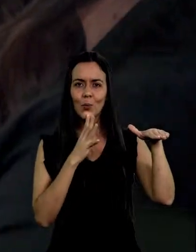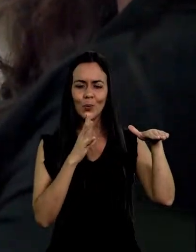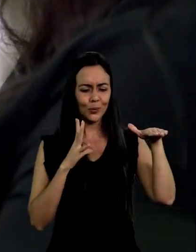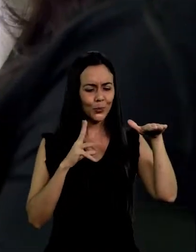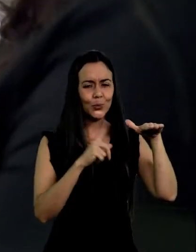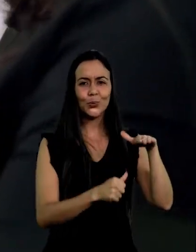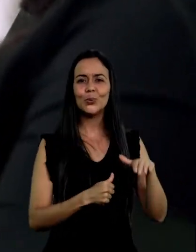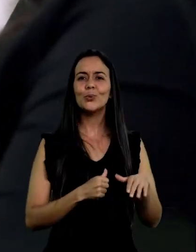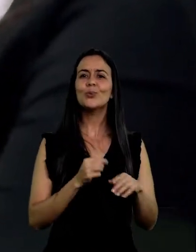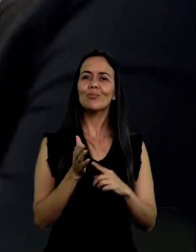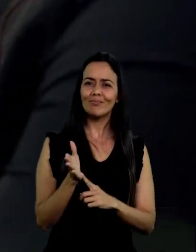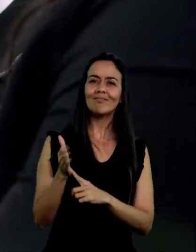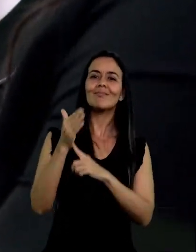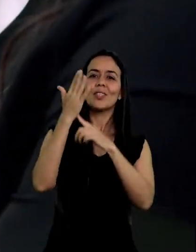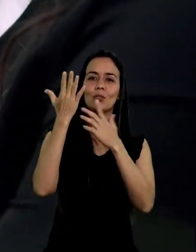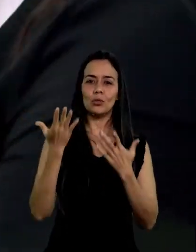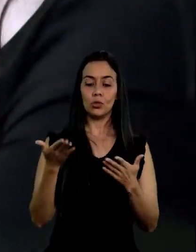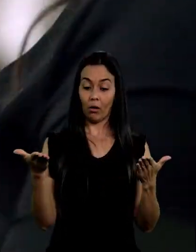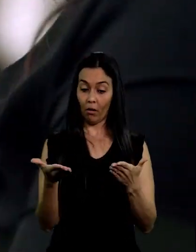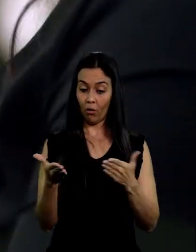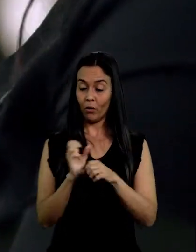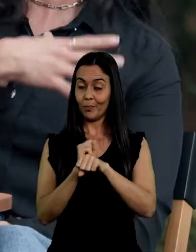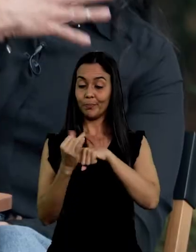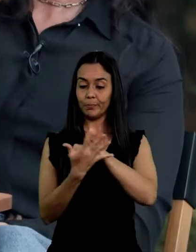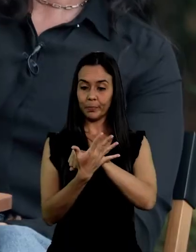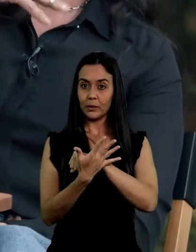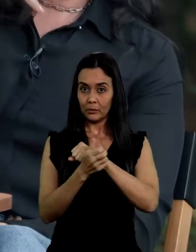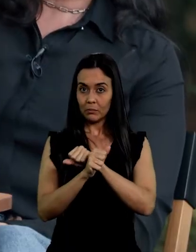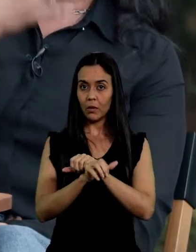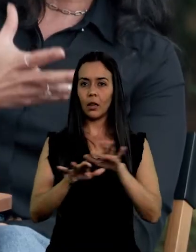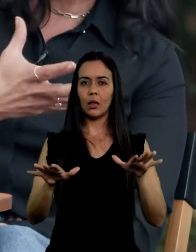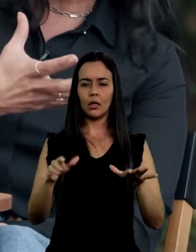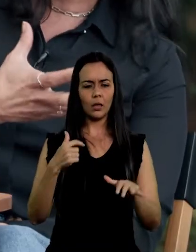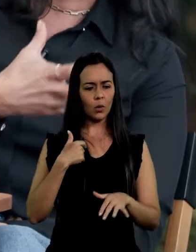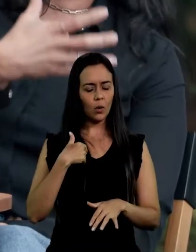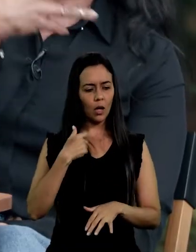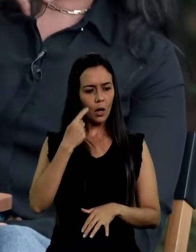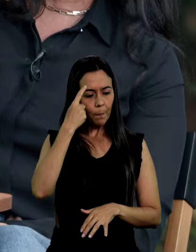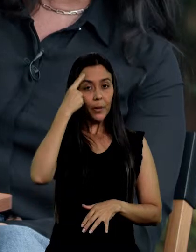ficou muito claro que, por exemplo, pro meu sobrinho que